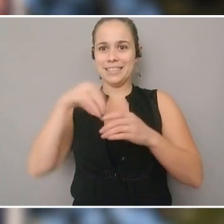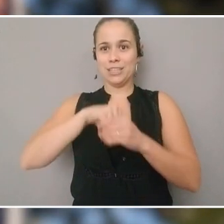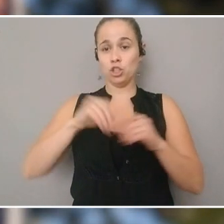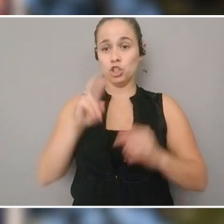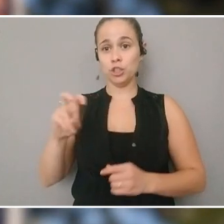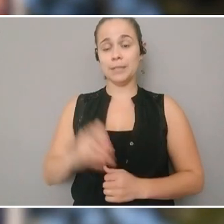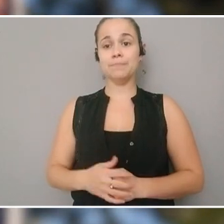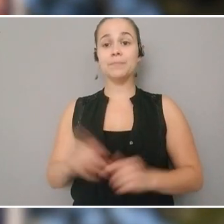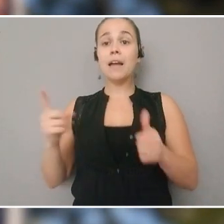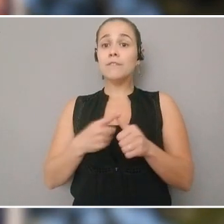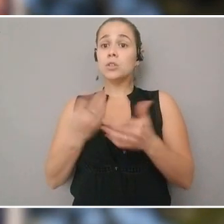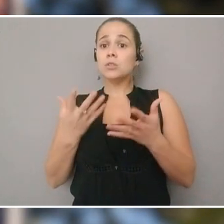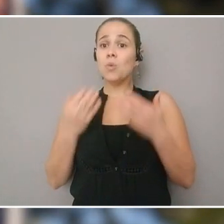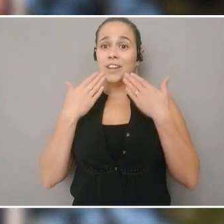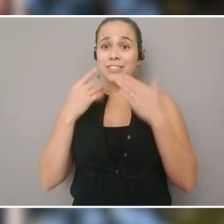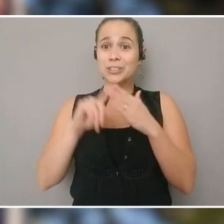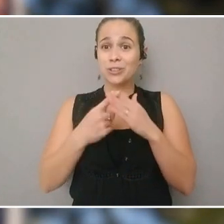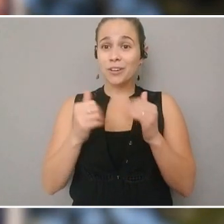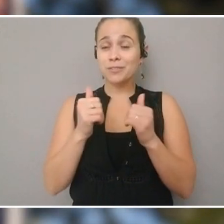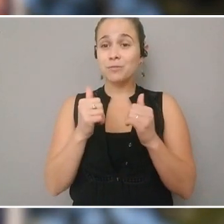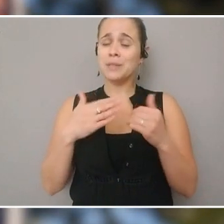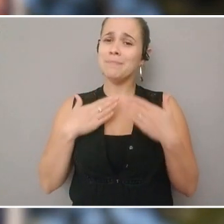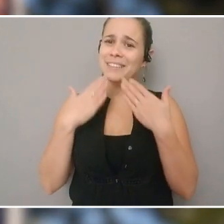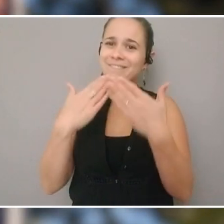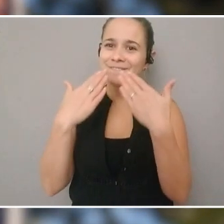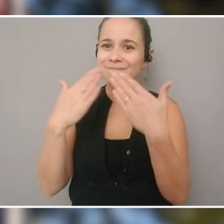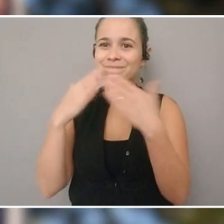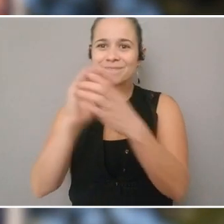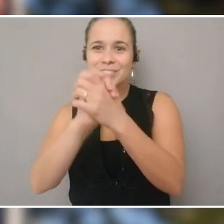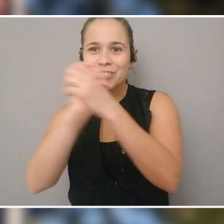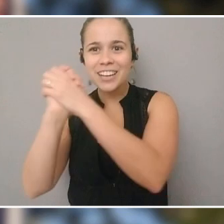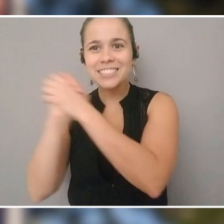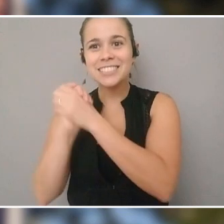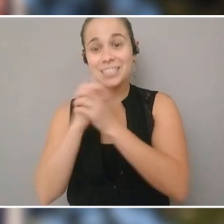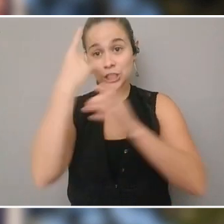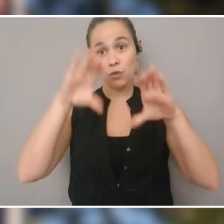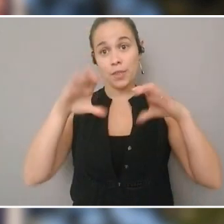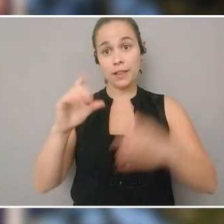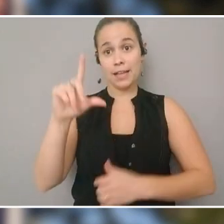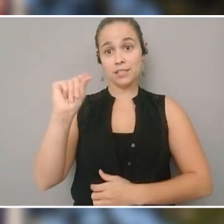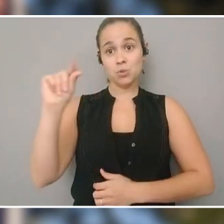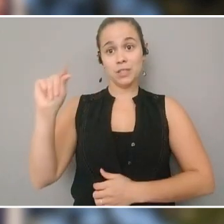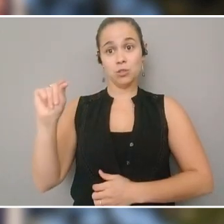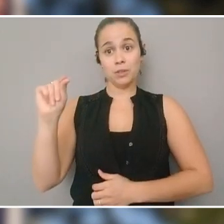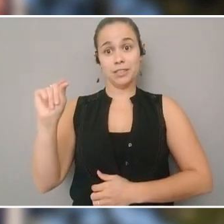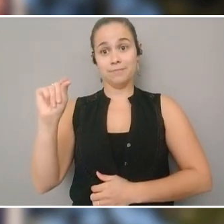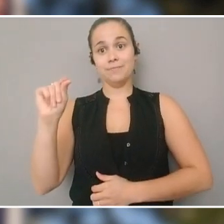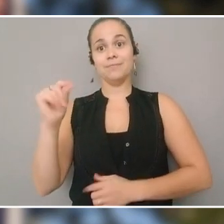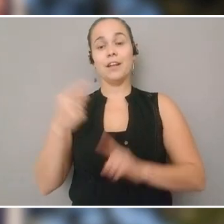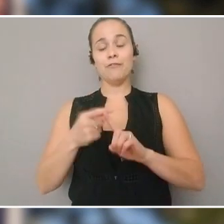mis sinceras felicitaciones a la clase de 2020. A lo largo de los